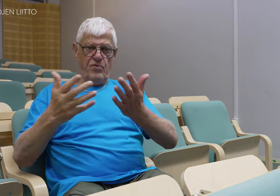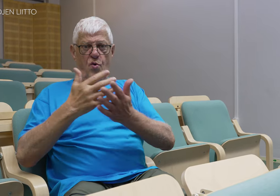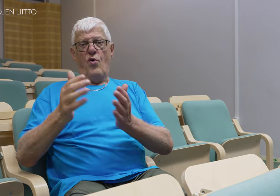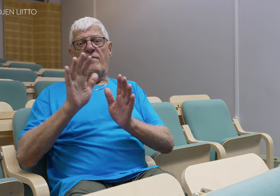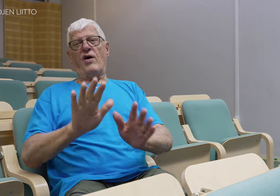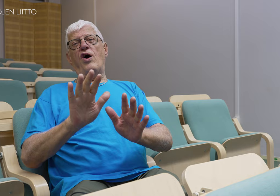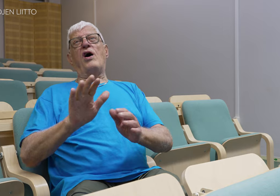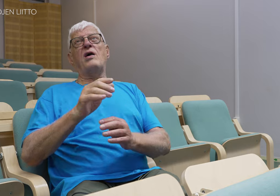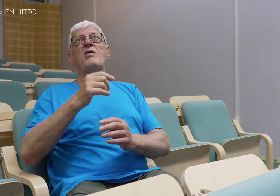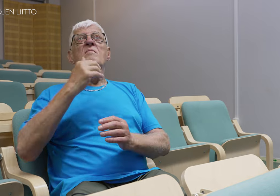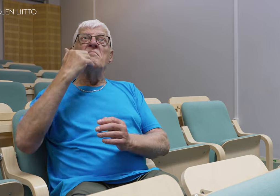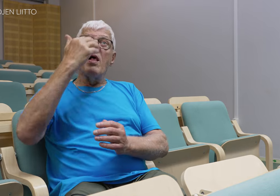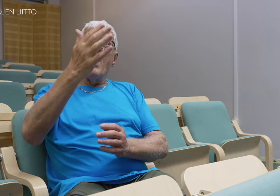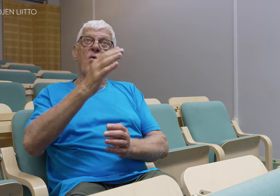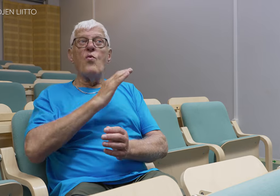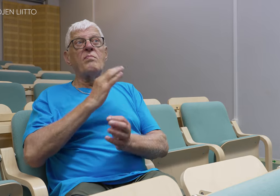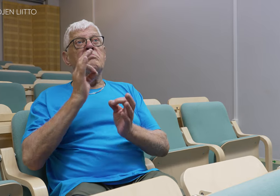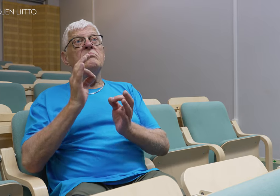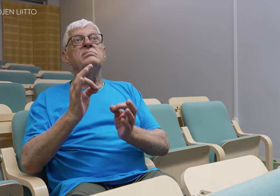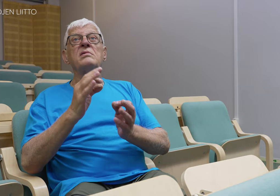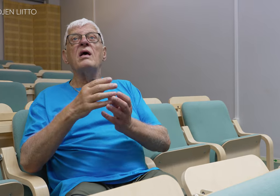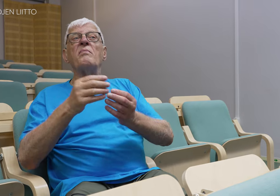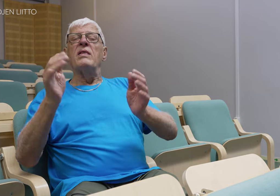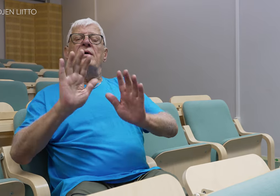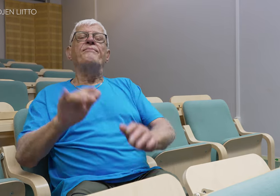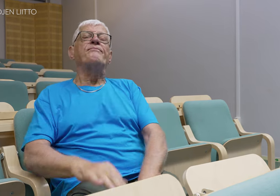ja kielen tulevaisuus turvata, jotta se ei katoaisi.